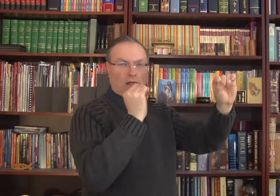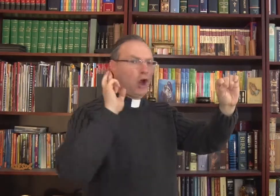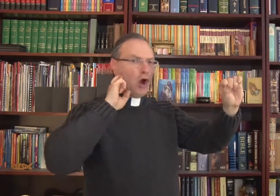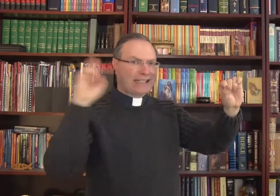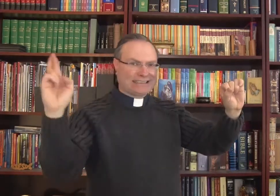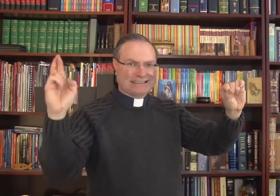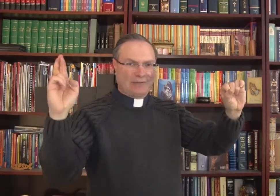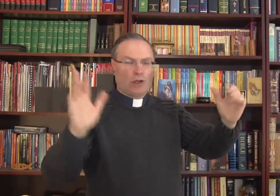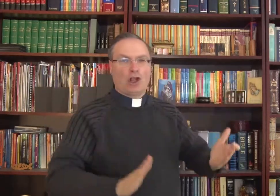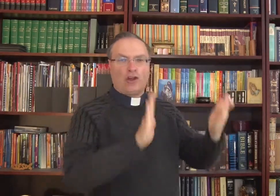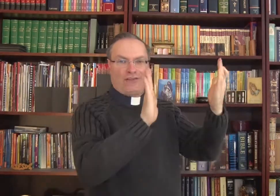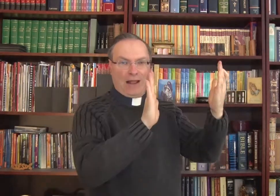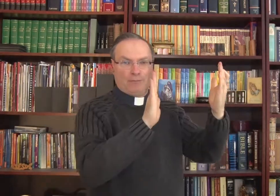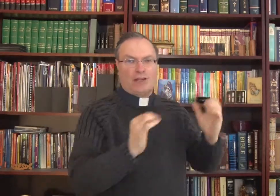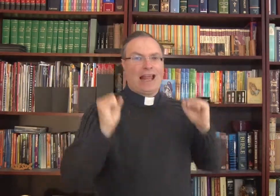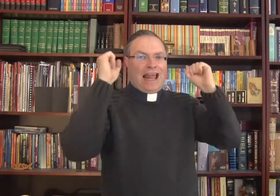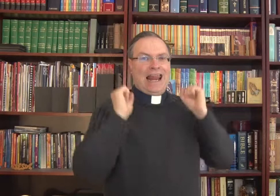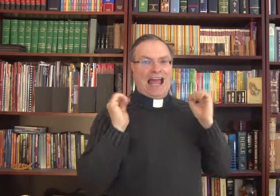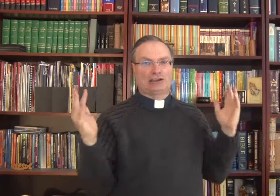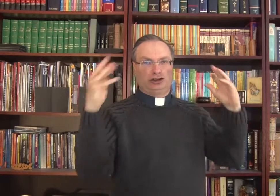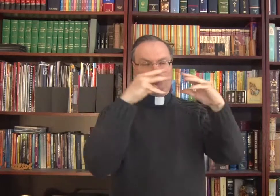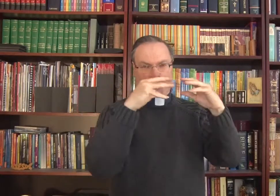retentissantes devant l'arche.